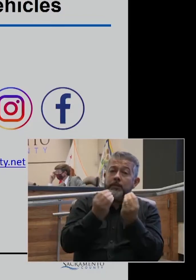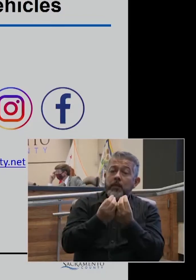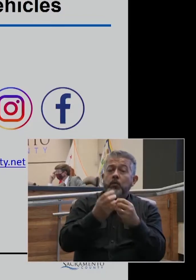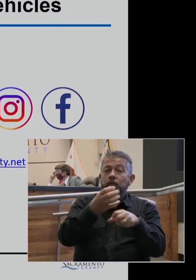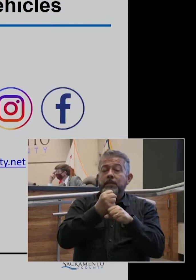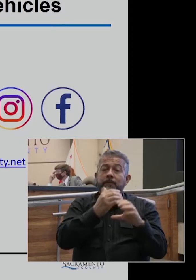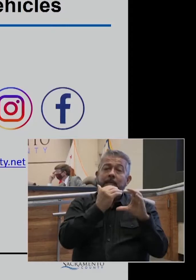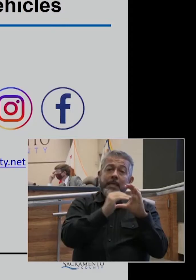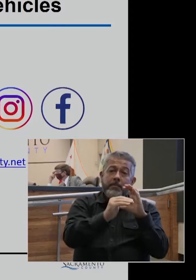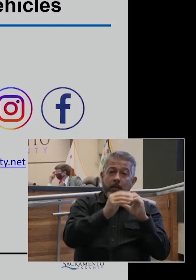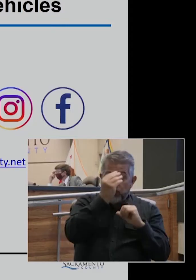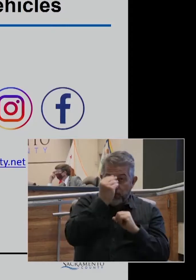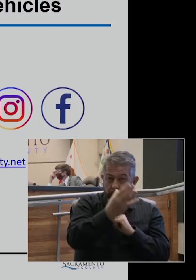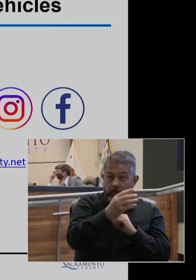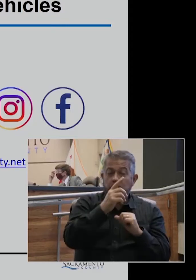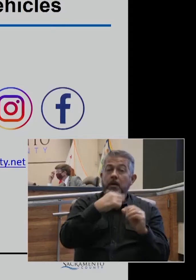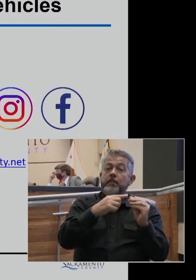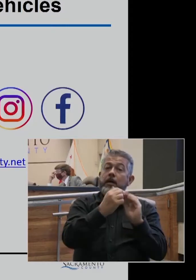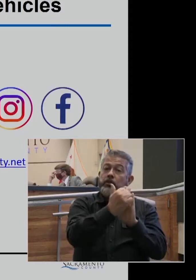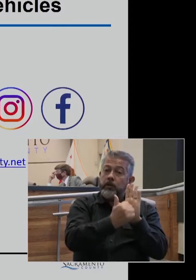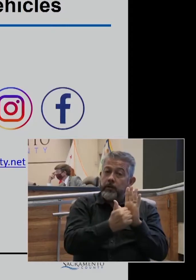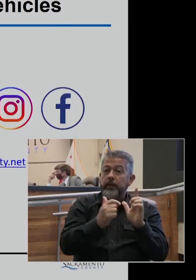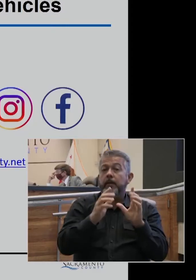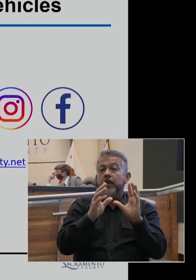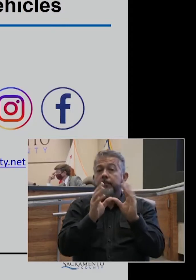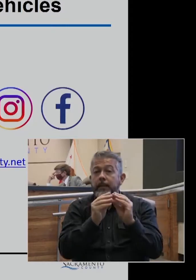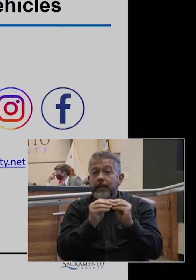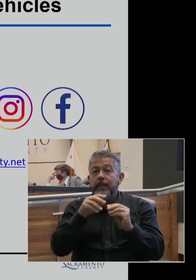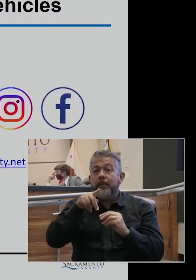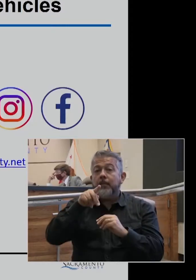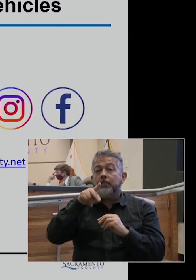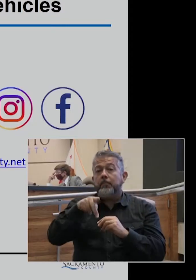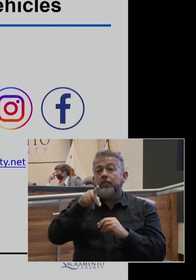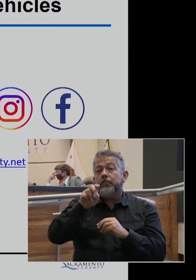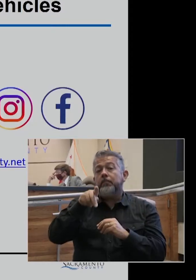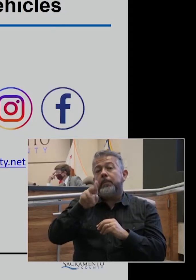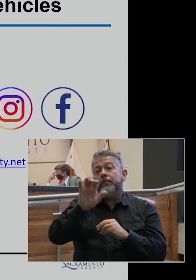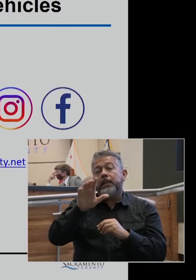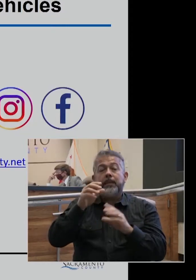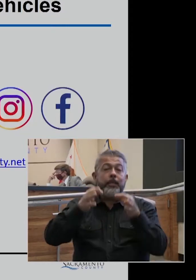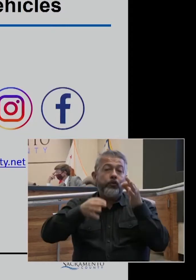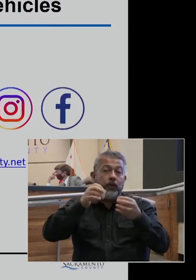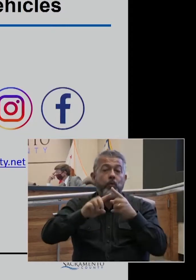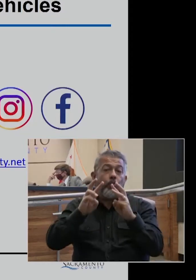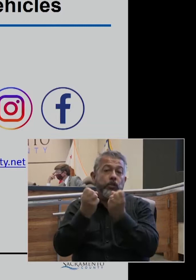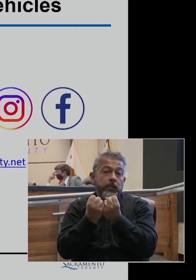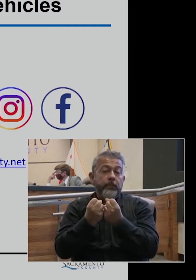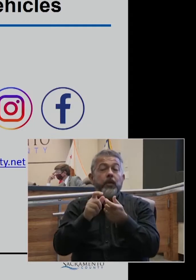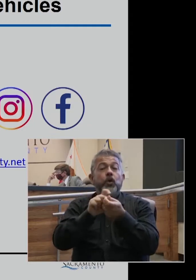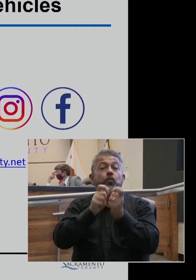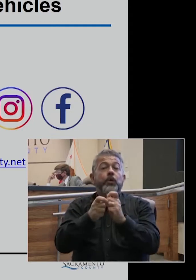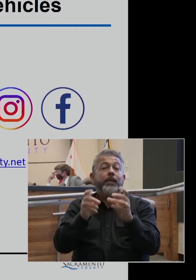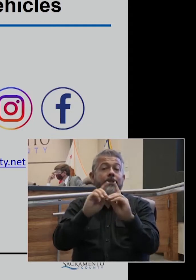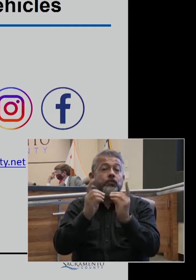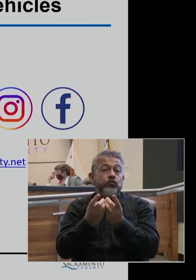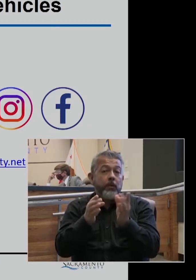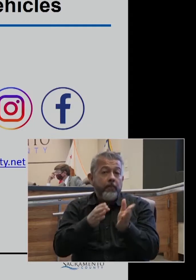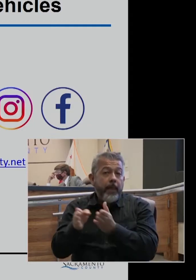WILL RECEIVE I'M YALES OF AGENDA ITEMS, MEETINGS, HEARINGS, WORK ITEMS, MEETINGS, HEARINGS, WORK SHOPS, REDISTRICTING PLAN SHOPS, REDISTRICTING PLAN SUBMISSIONS AND OTHER RELATED